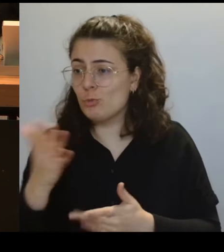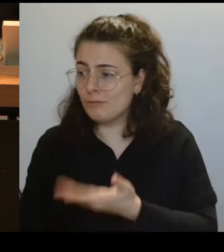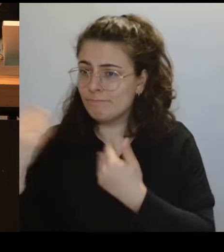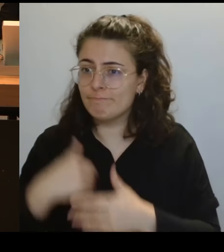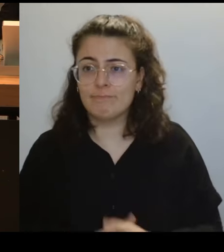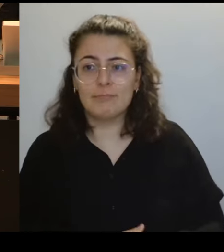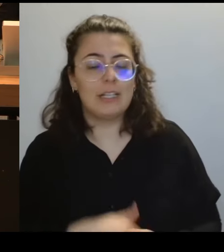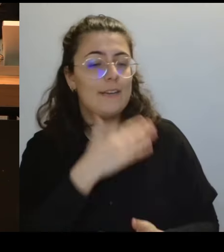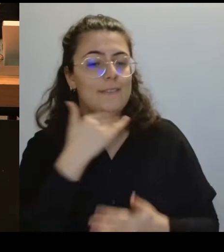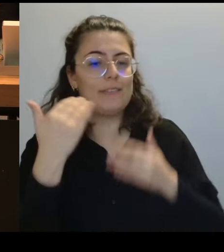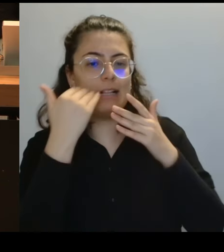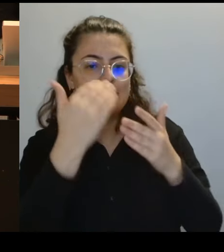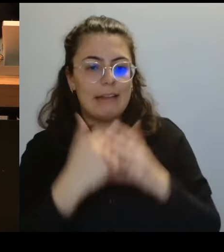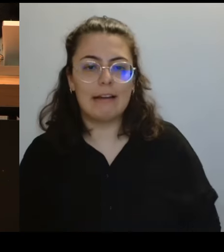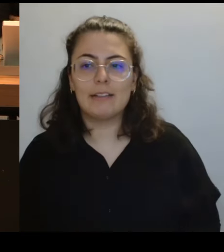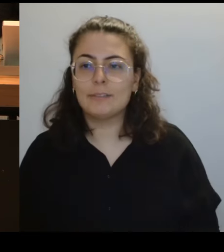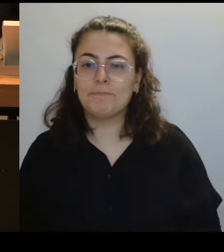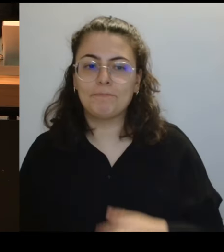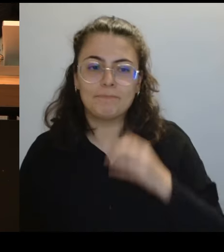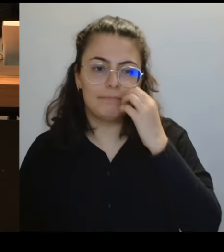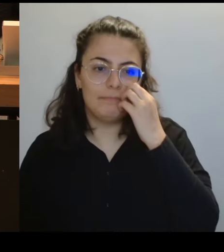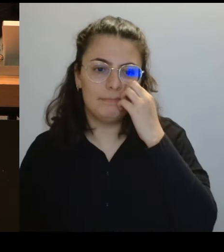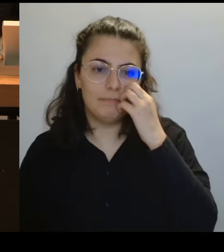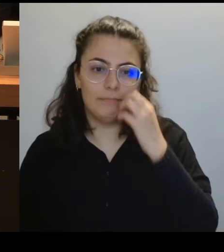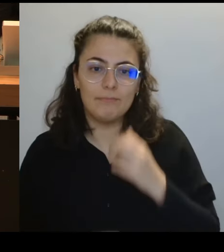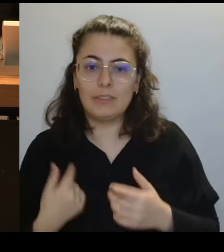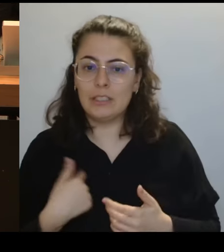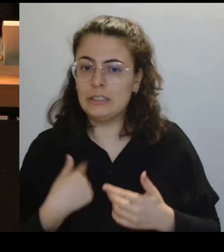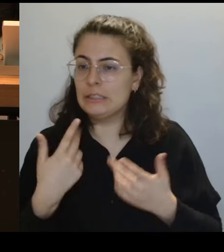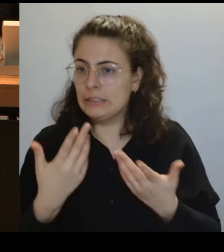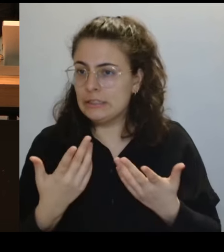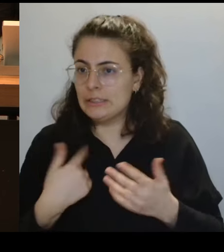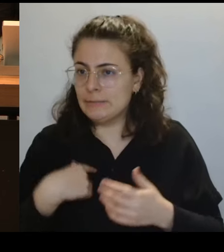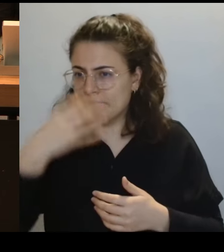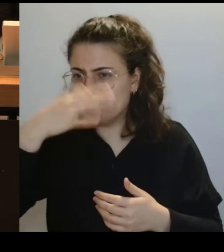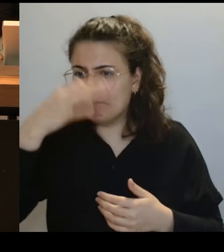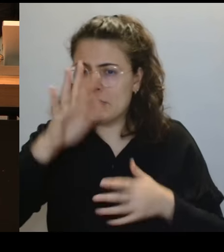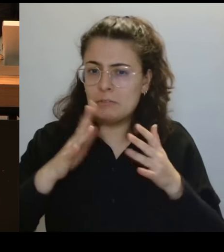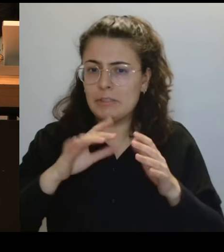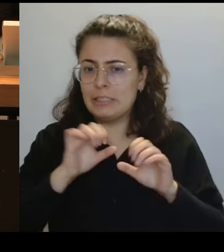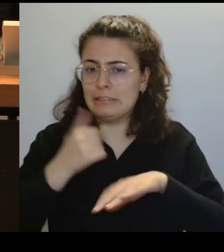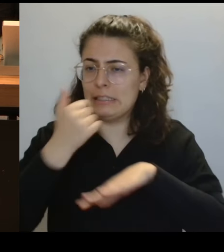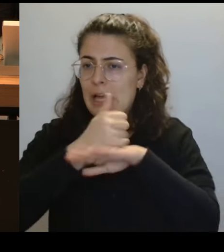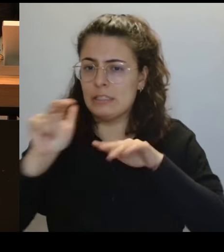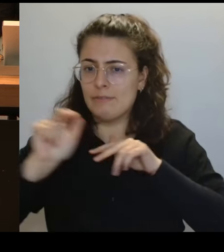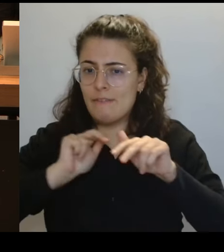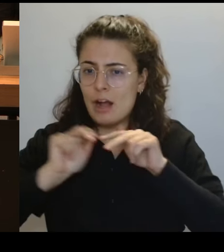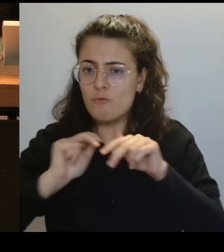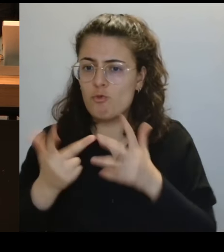Sind Sie mit mir einer Auffassung, dass die Senatsverwaltung auch einfach die das Erfordernis der Barrierefreiheit als anzustrebendes